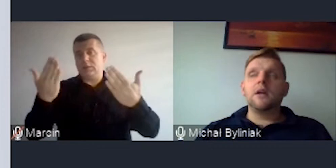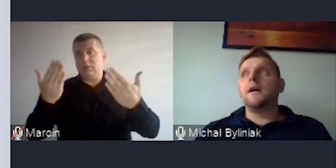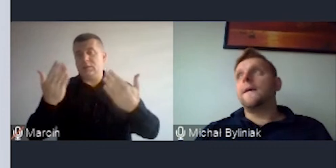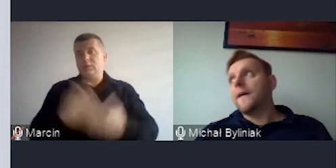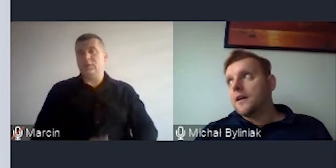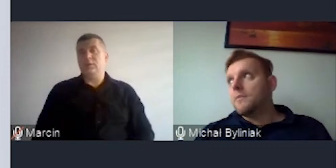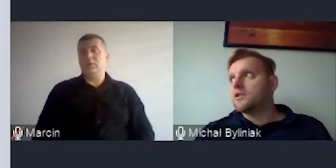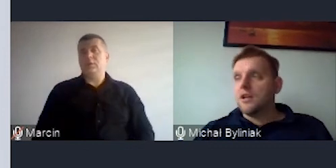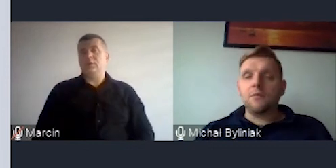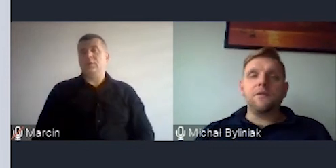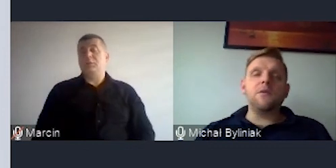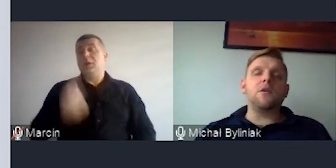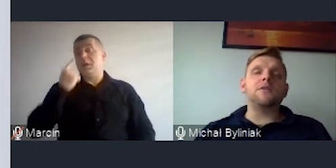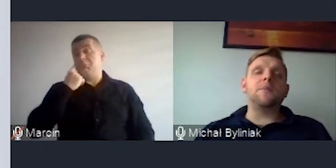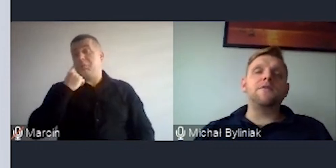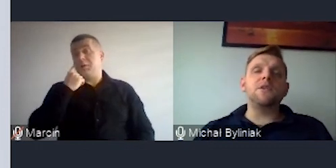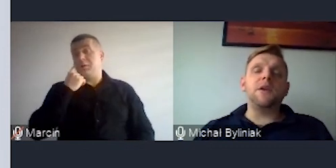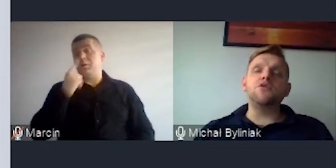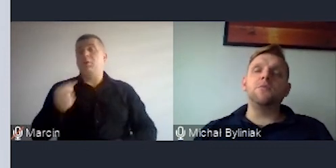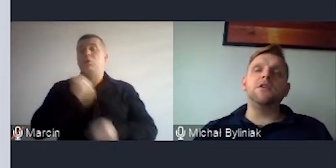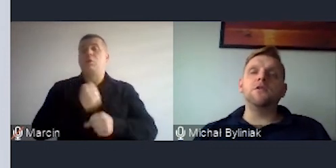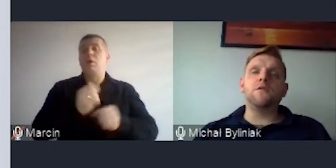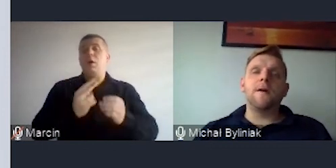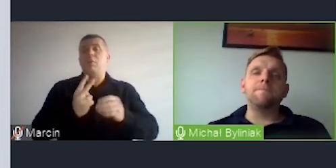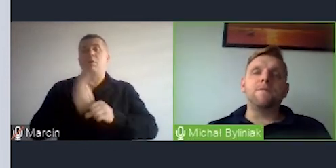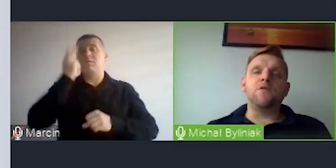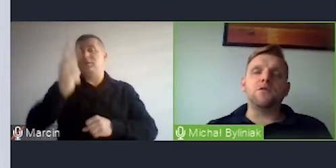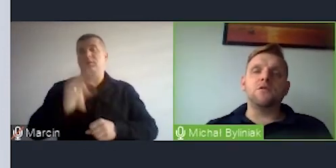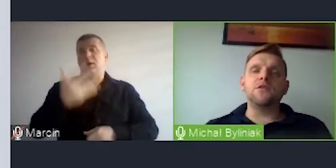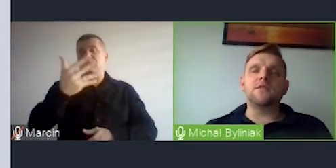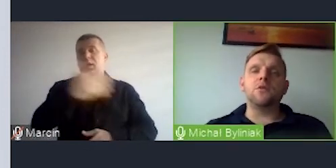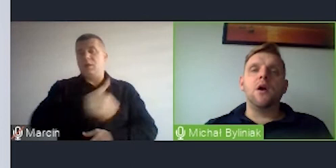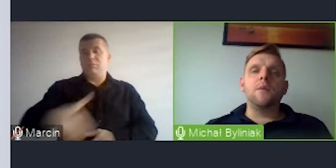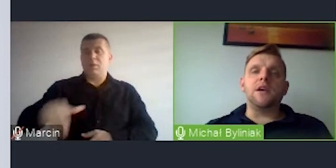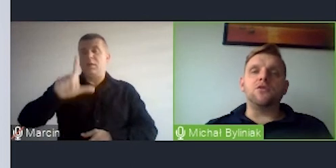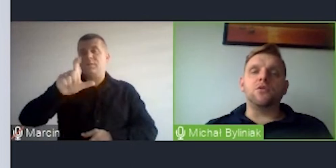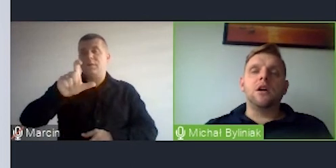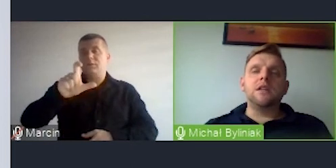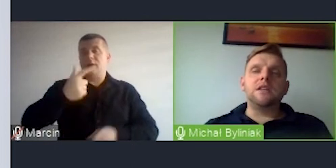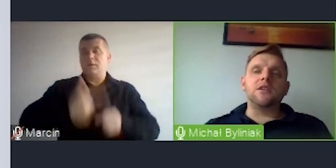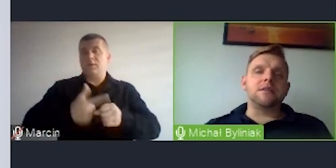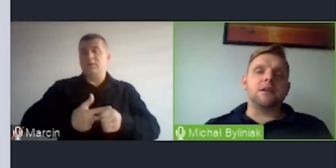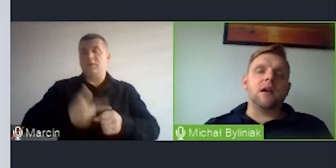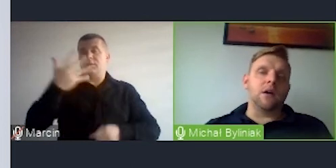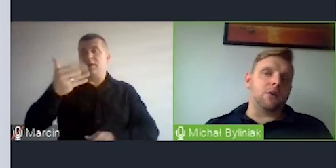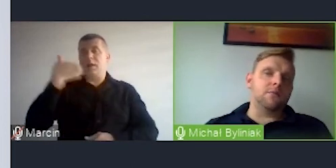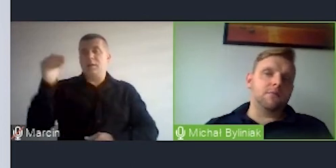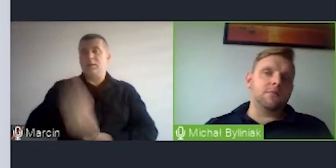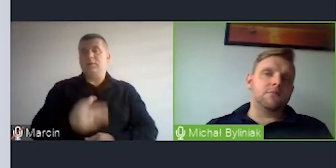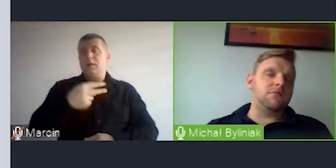chyba że mówimy o robotach powyżej 5 milionów 225 tys.euro.